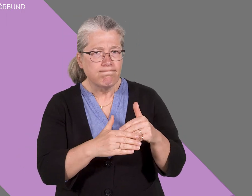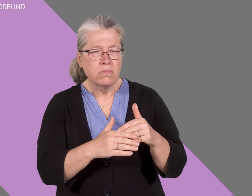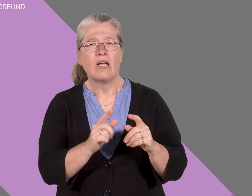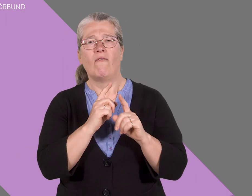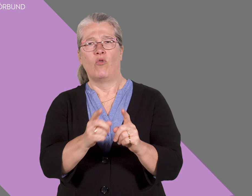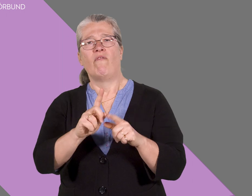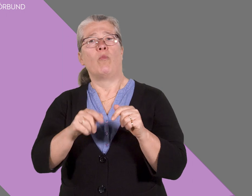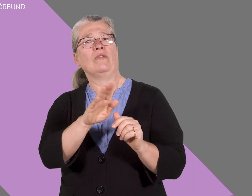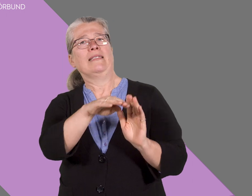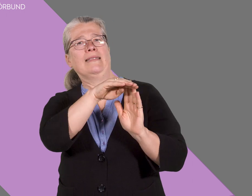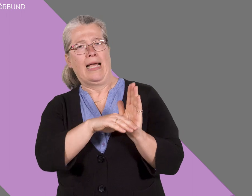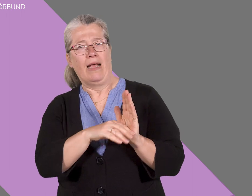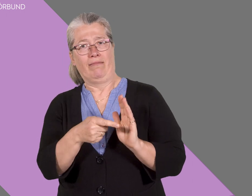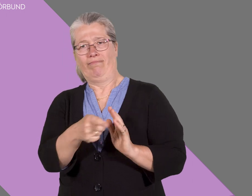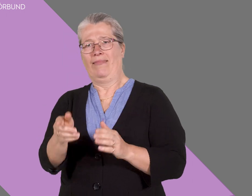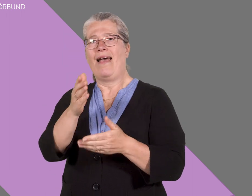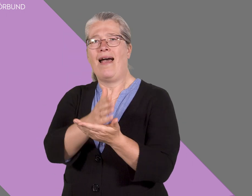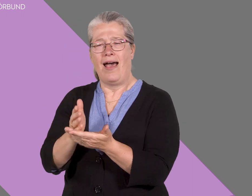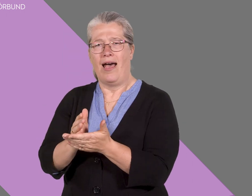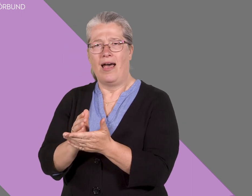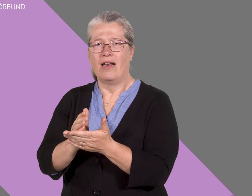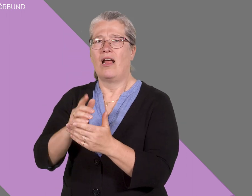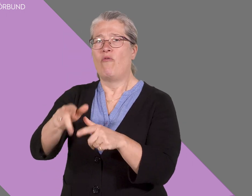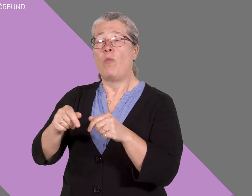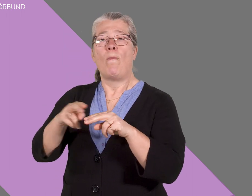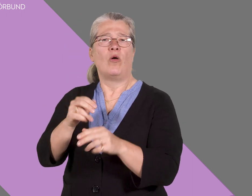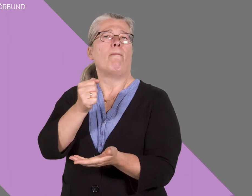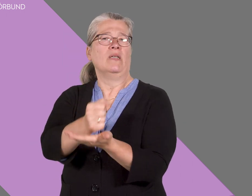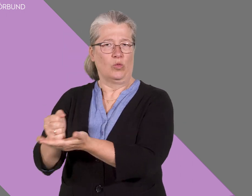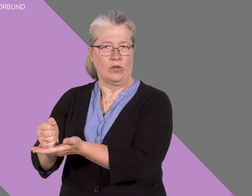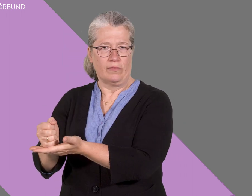och som förbundsmötet ska avgöra enligt förbundets stadgar.